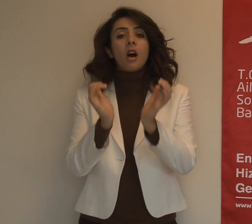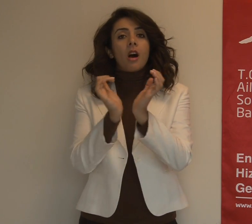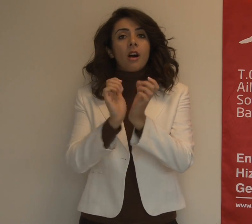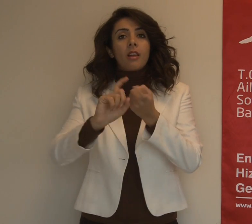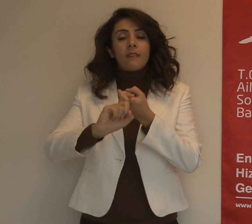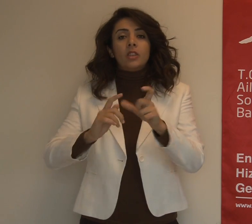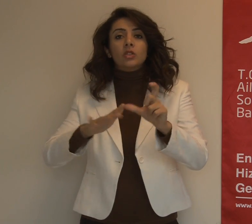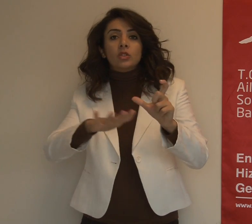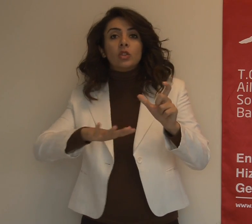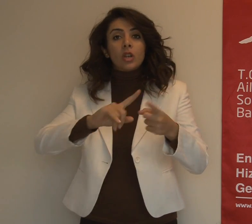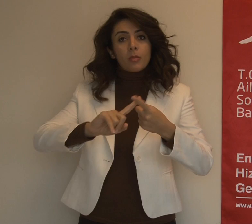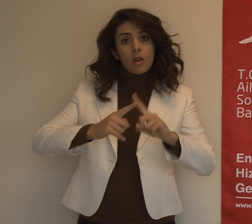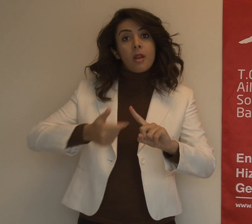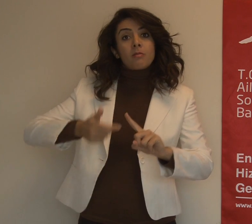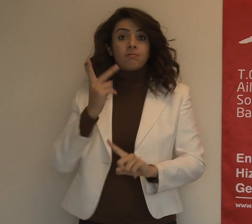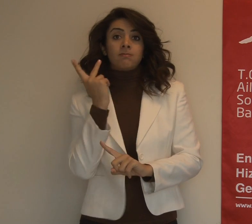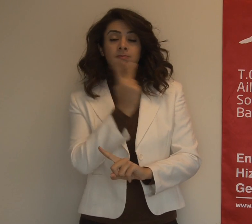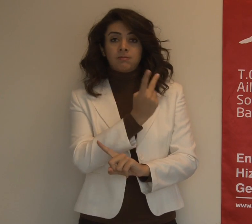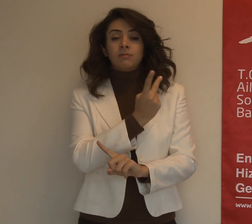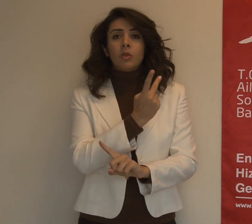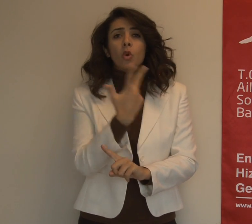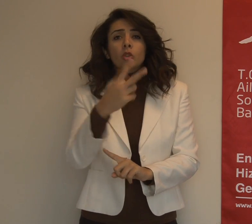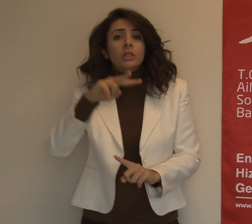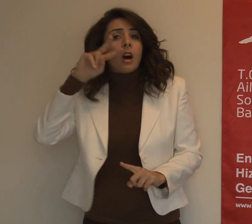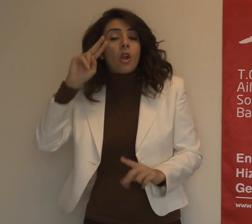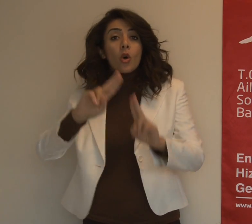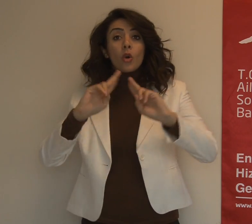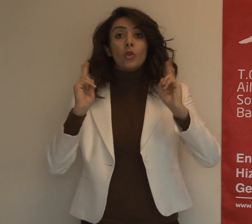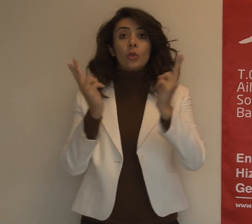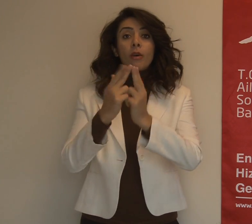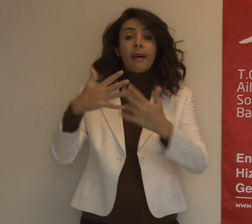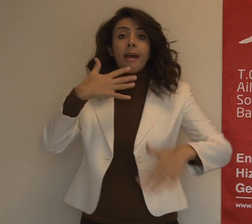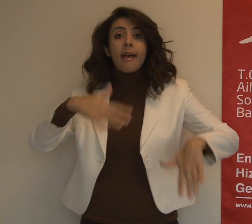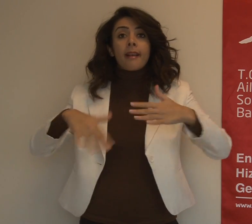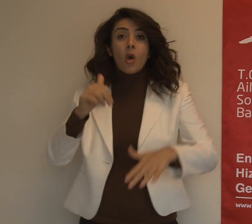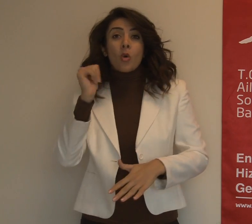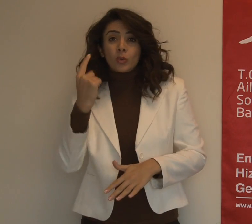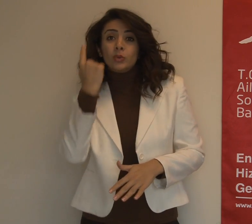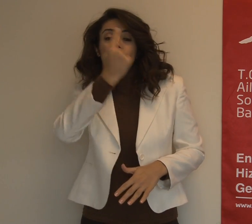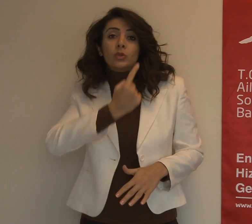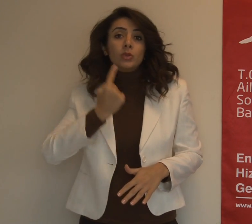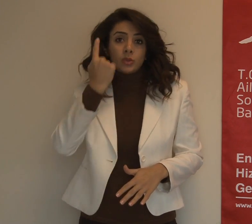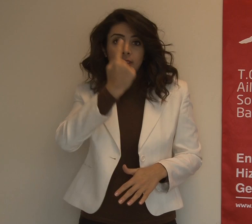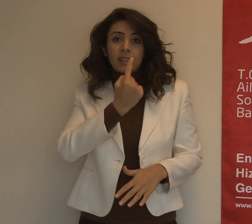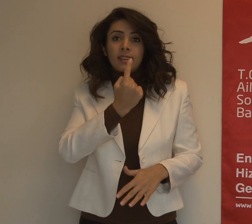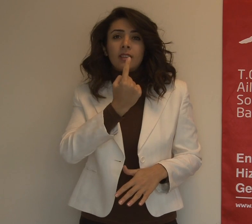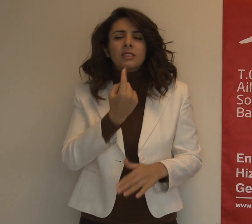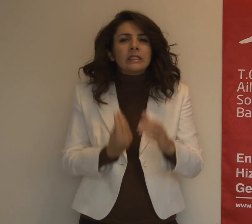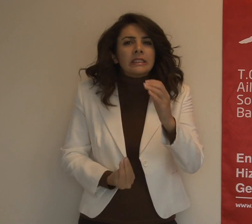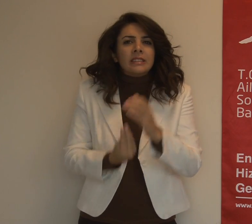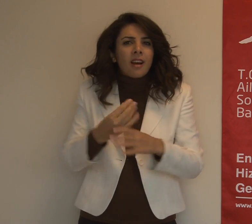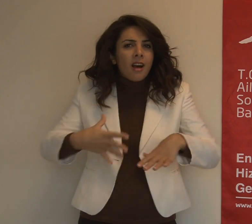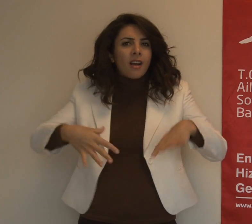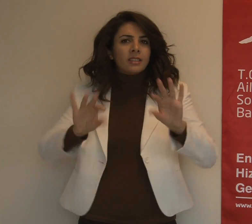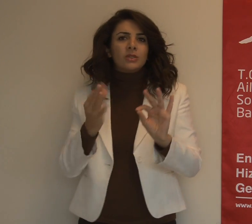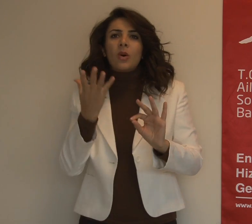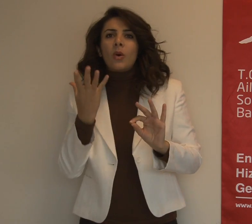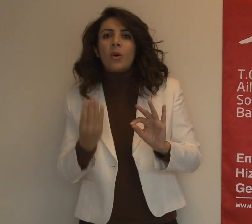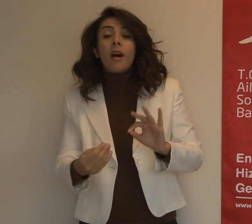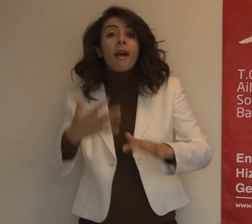Aile ve Sosyal Politikalar Bakanlığı tarafından 3 Aralık Dünya Engelliler Günü münasebetiyle düzenlenen